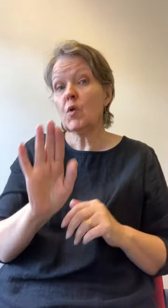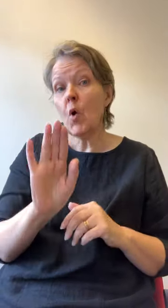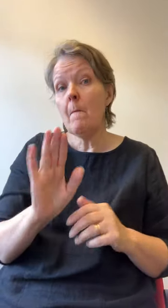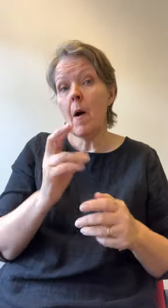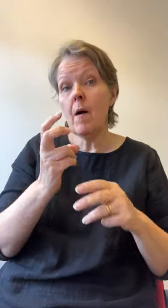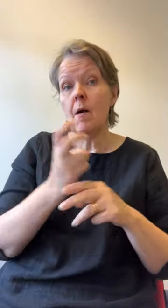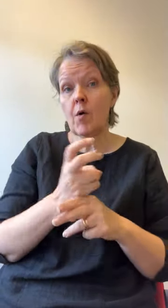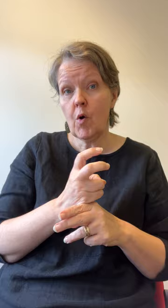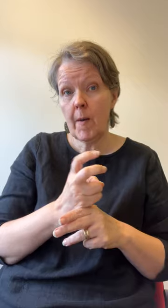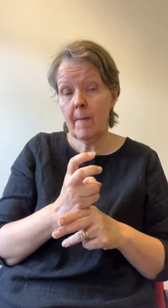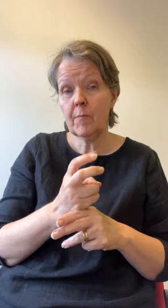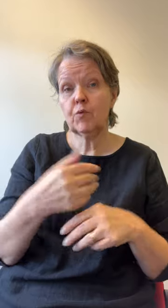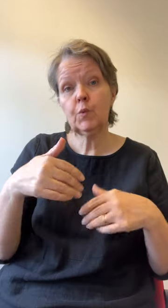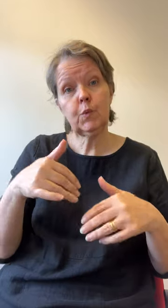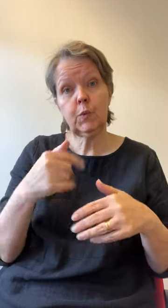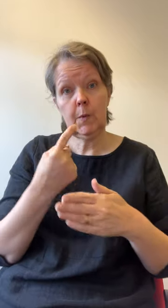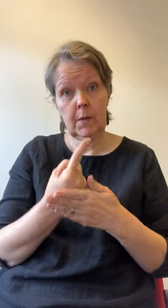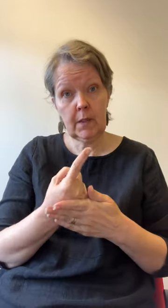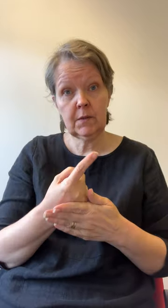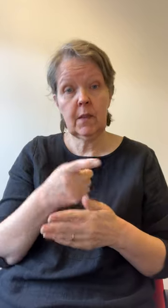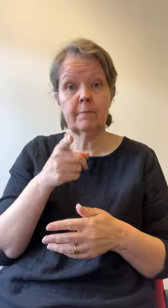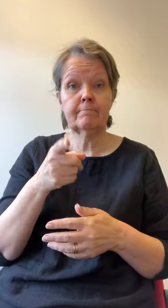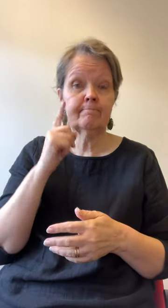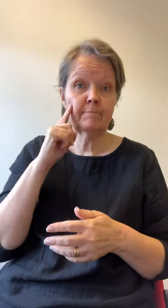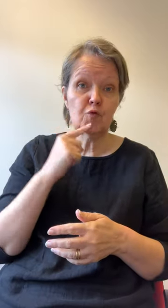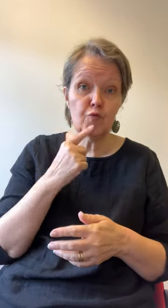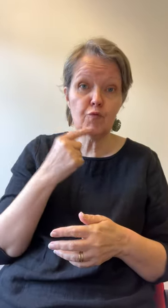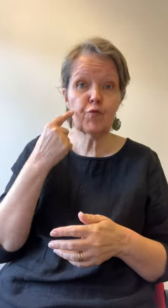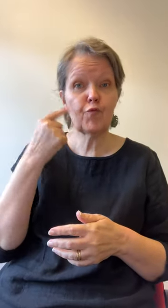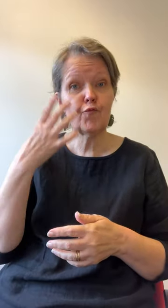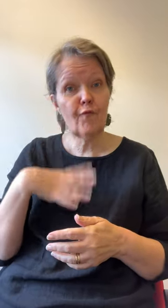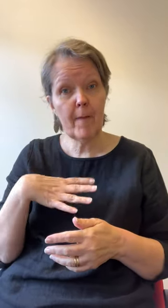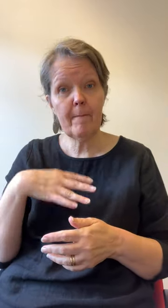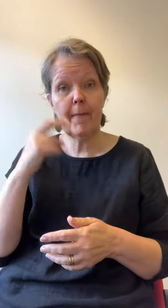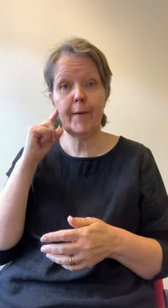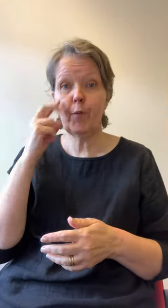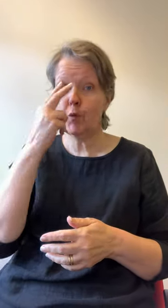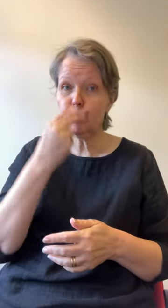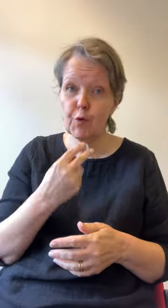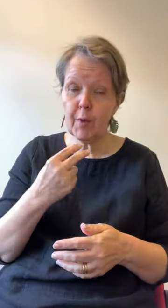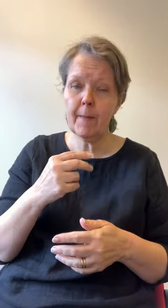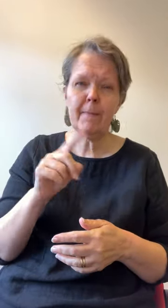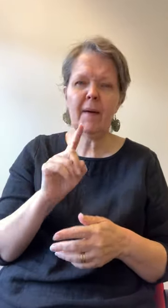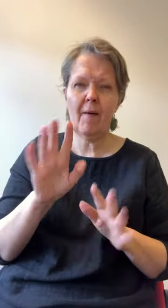Kokemuksesi ovat tärkeitä, olitpa kuuro, kuulovammainen tai kuurosokea.